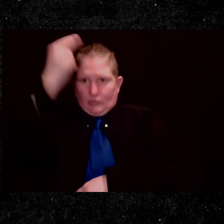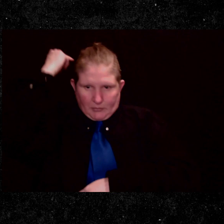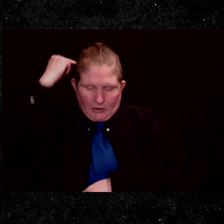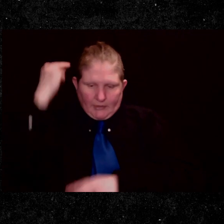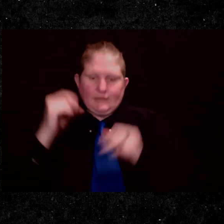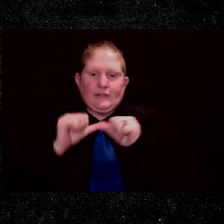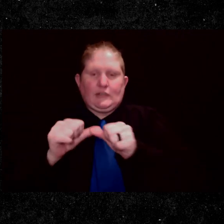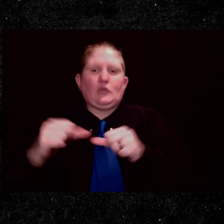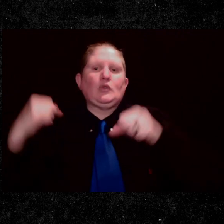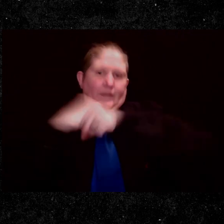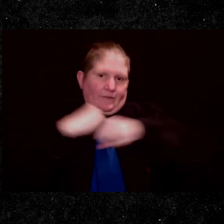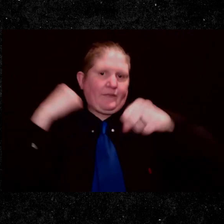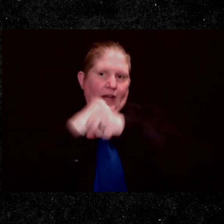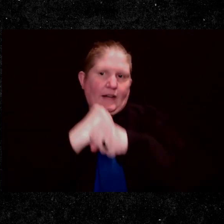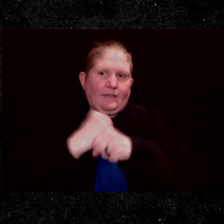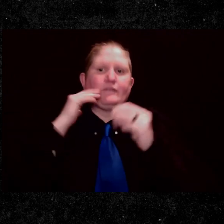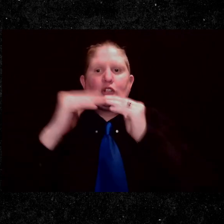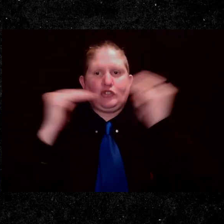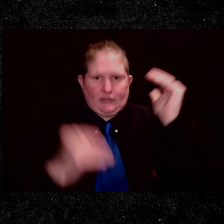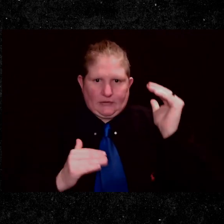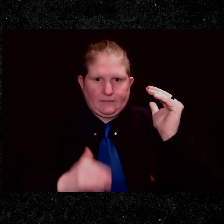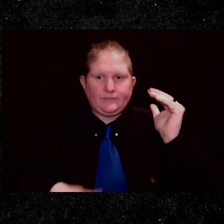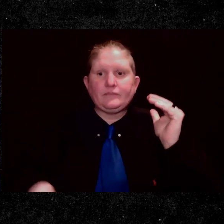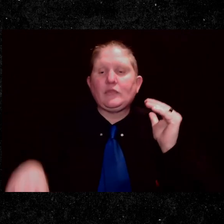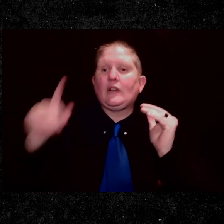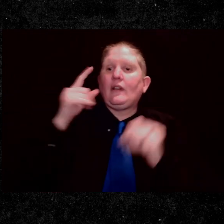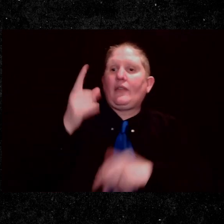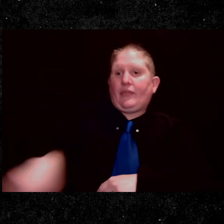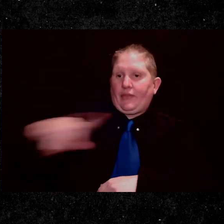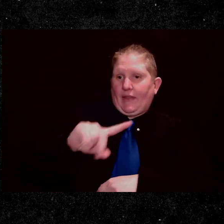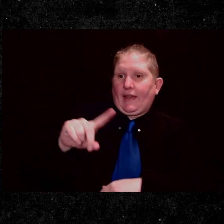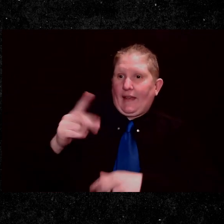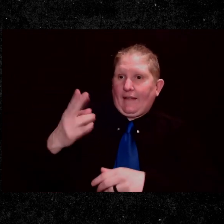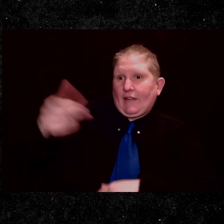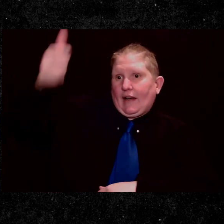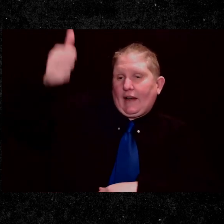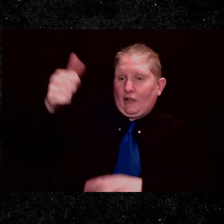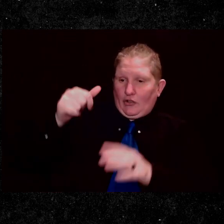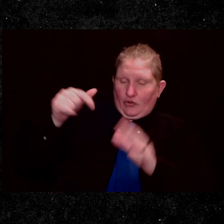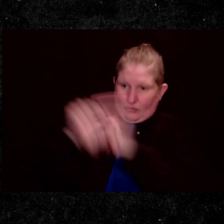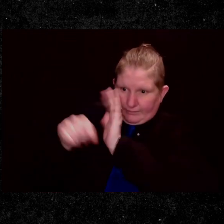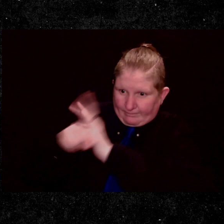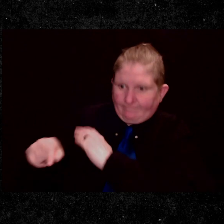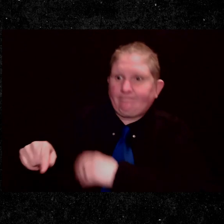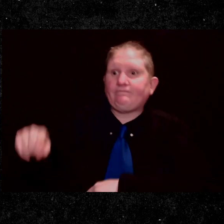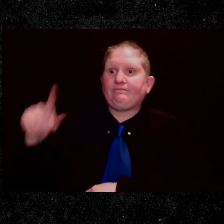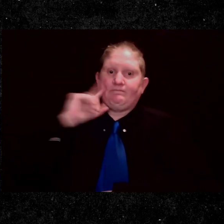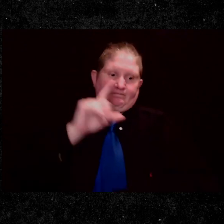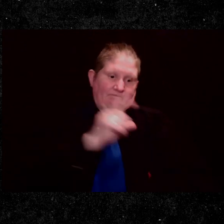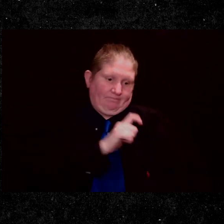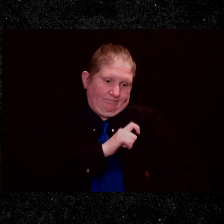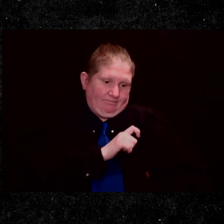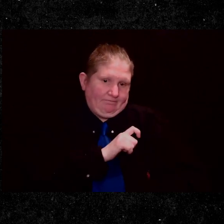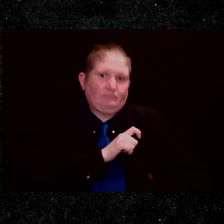Vidas trans y de género no conforme todavía tienen una mayor tasa de violencia, brutalidad policial, y suicidio a nuestros homólogos del SIS.